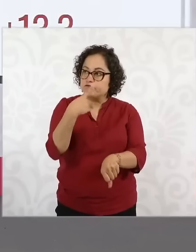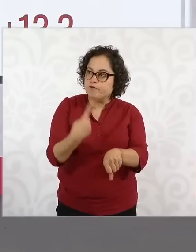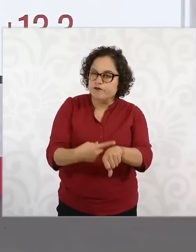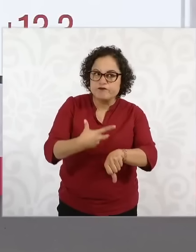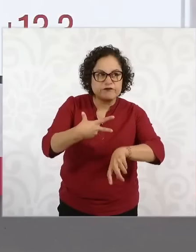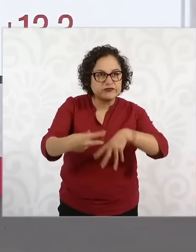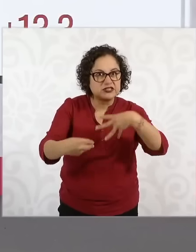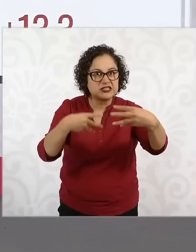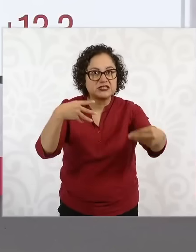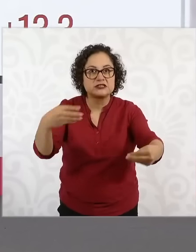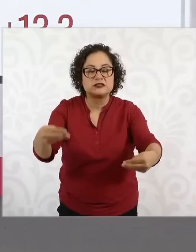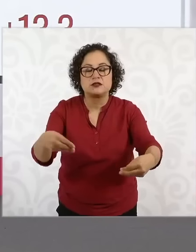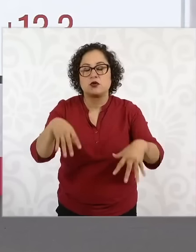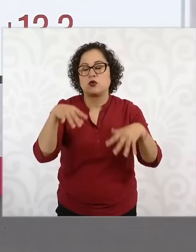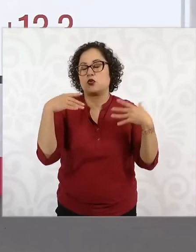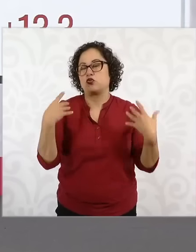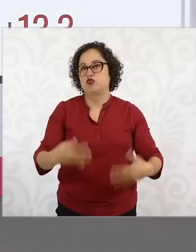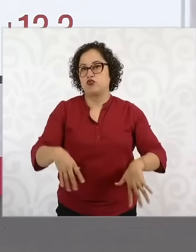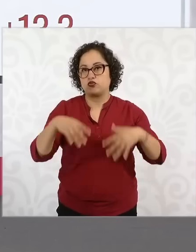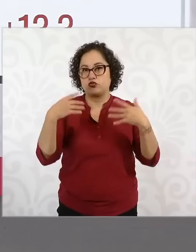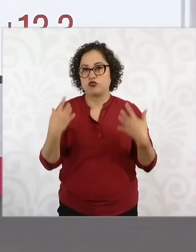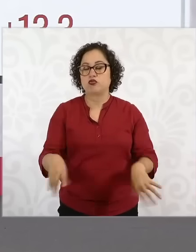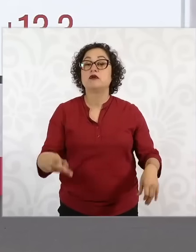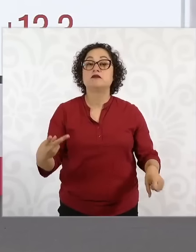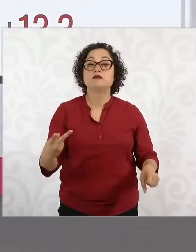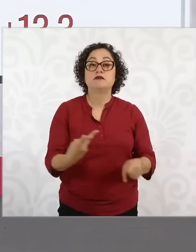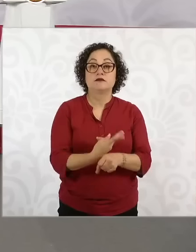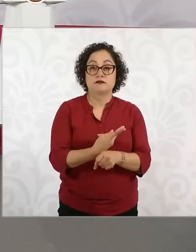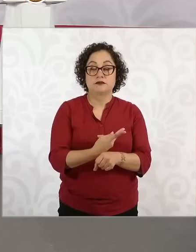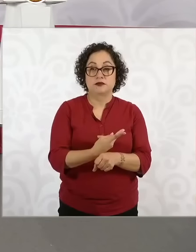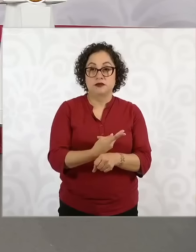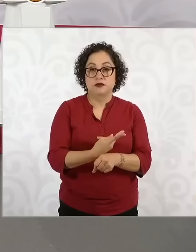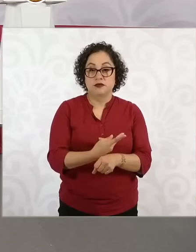y con un esfuerzo